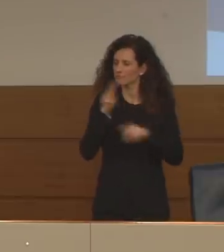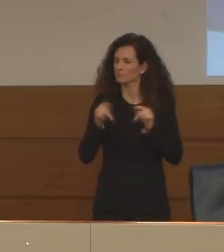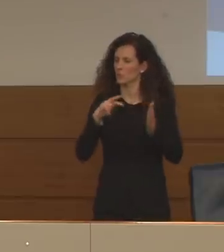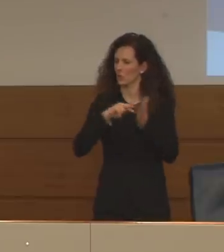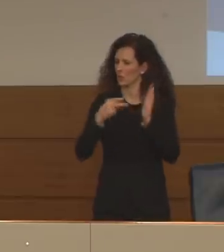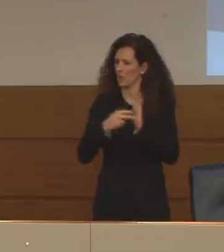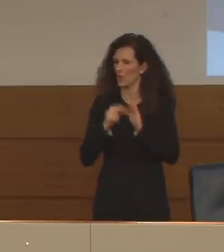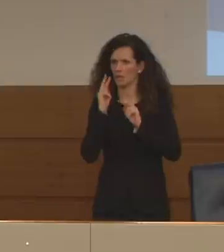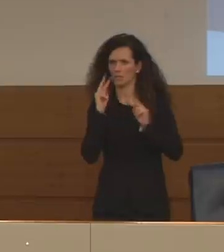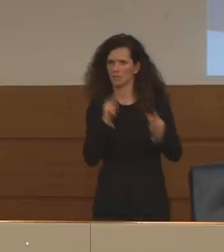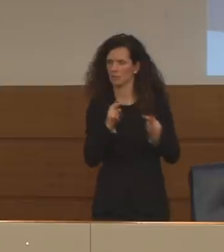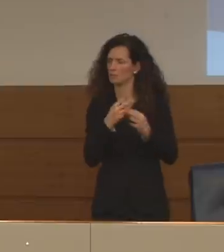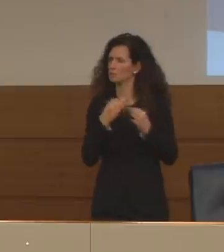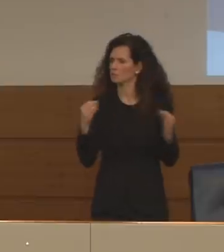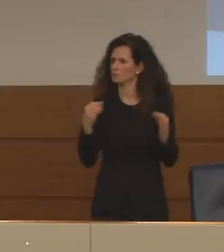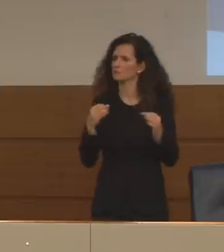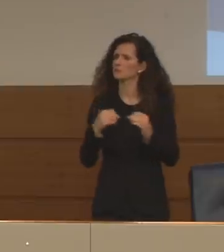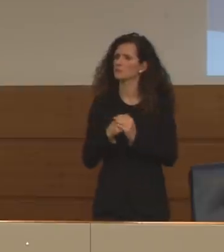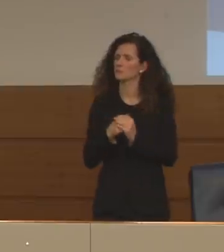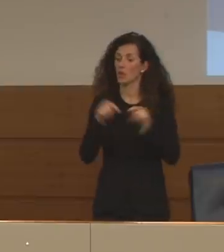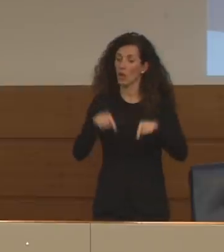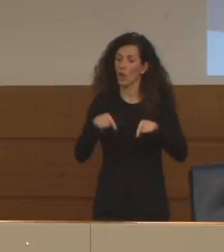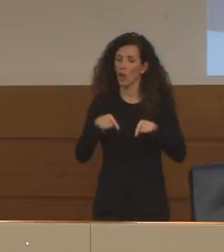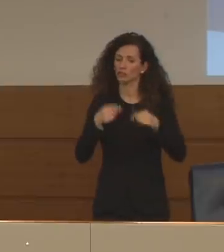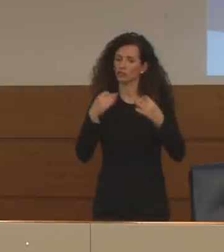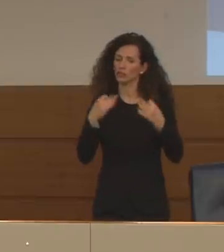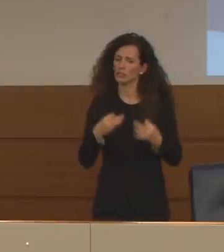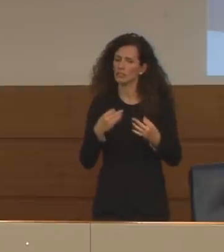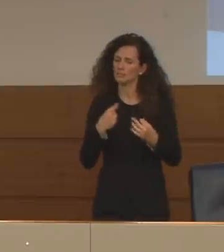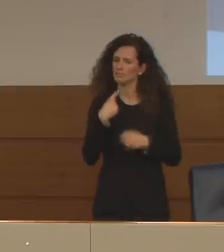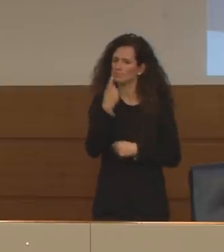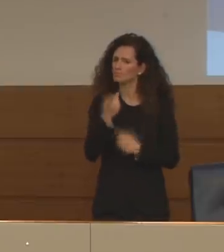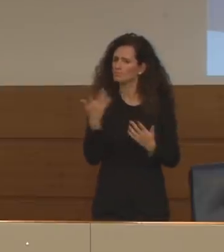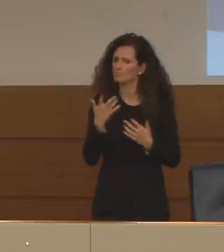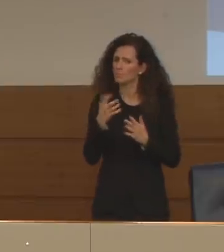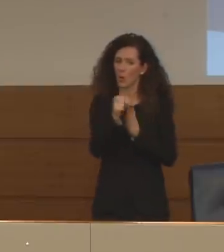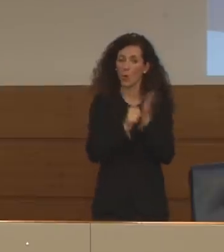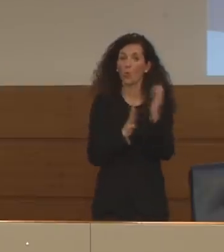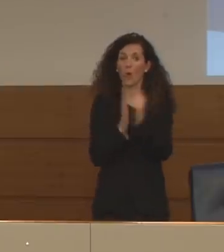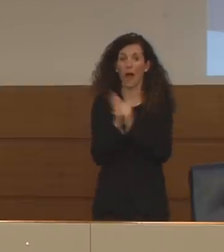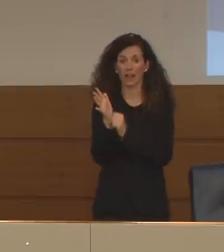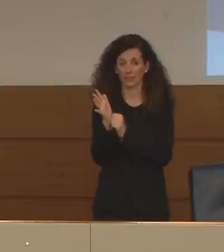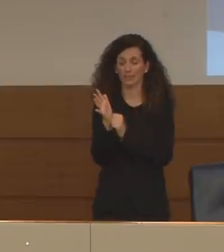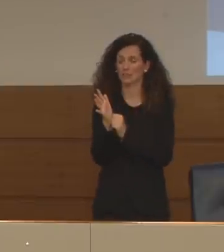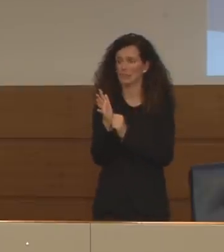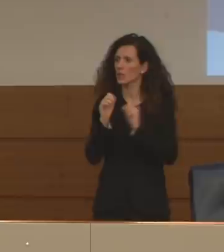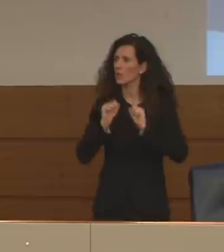una presa di posizione riguardo ai guanti, se si poteva fare chiarezza